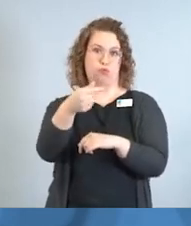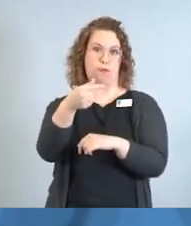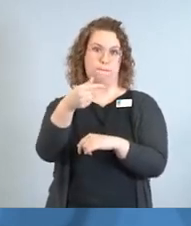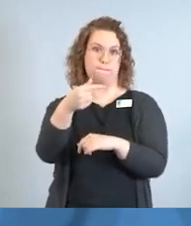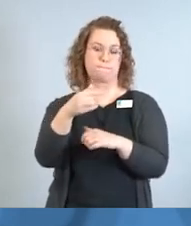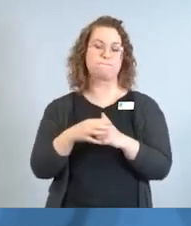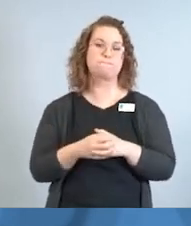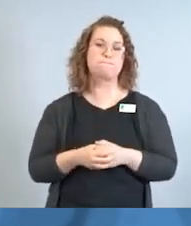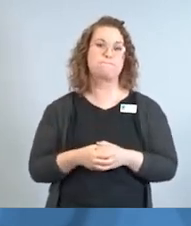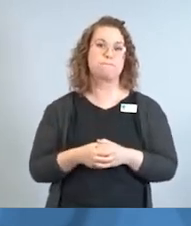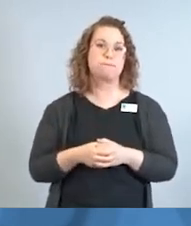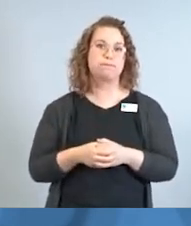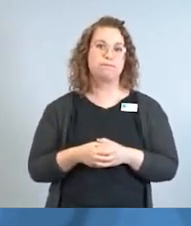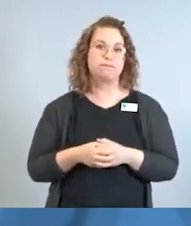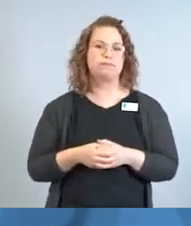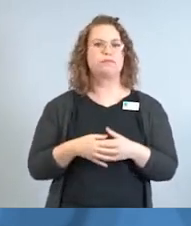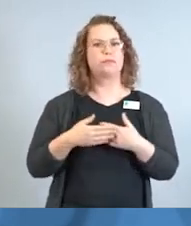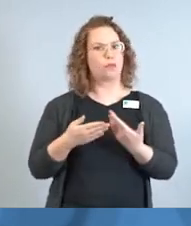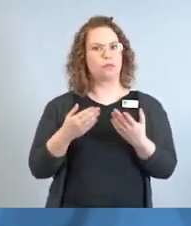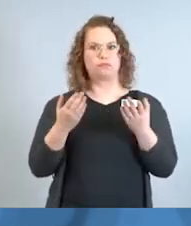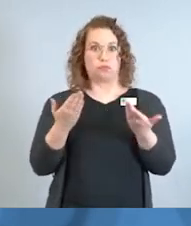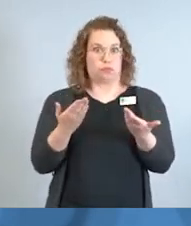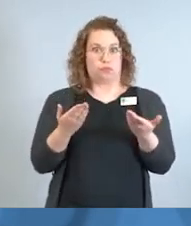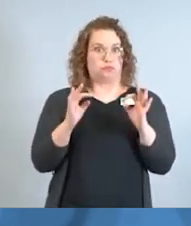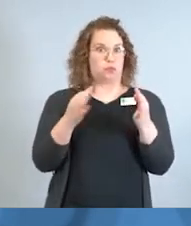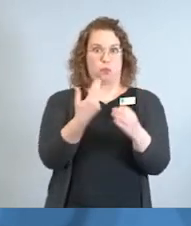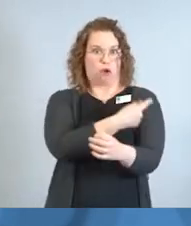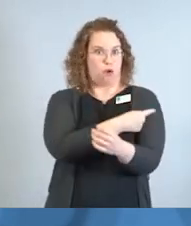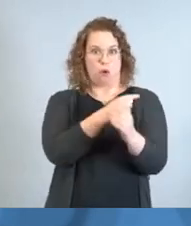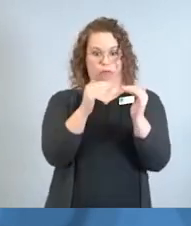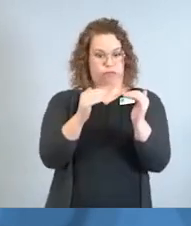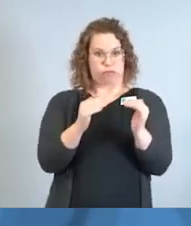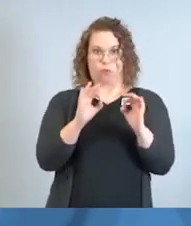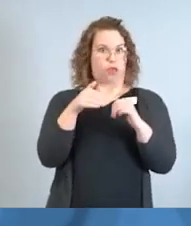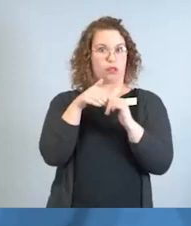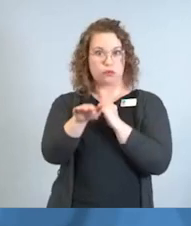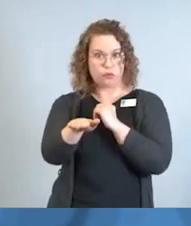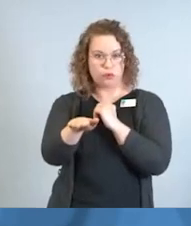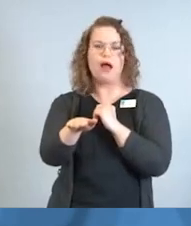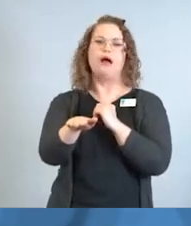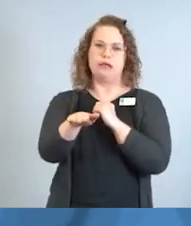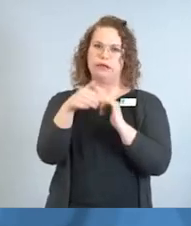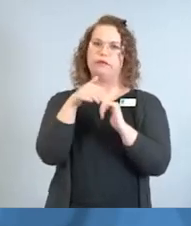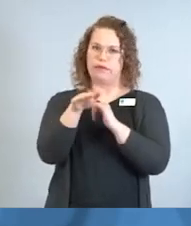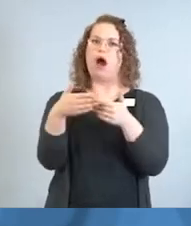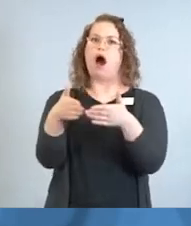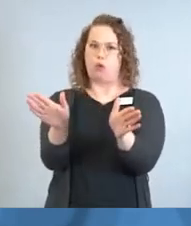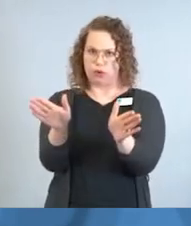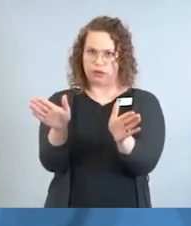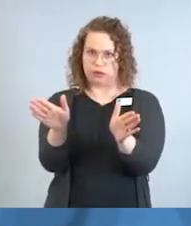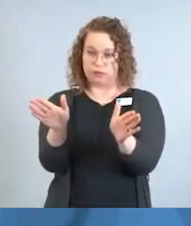Rokotusjärjestys tämän jälkeen on vielä auki ja asia on hallituksen käsittelyssä tänäänkin.